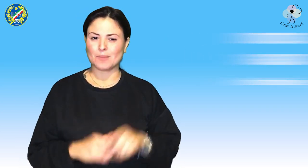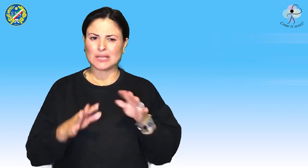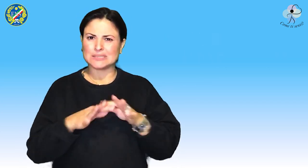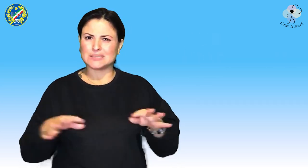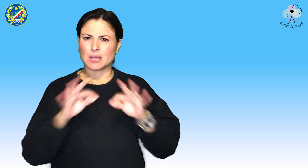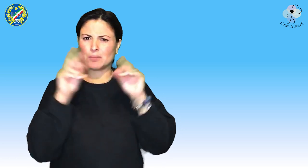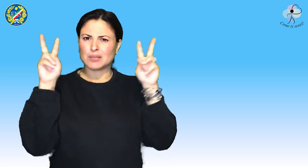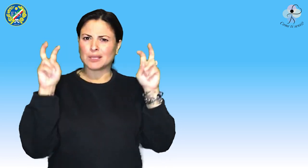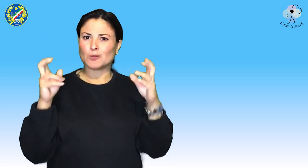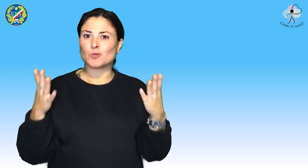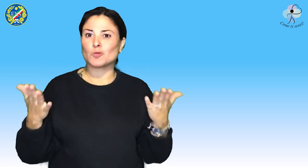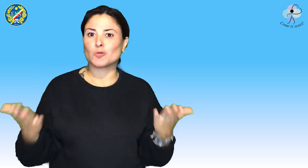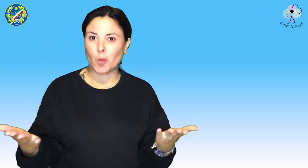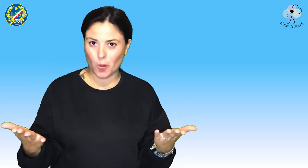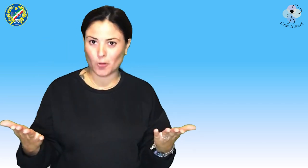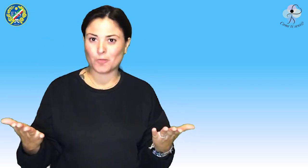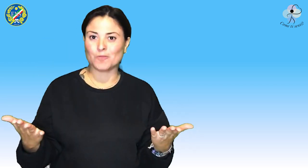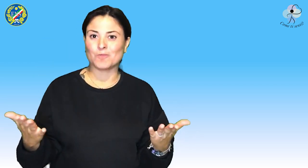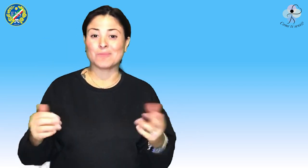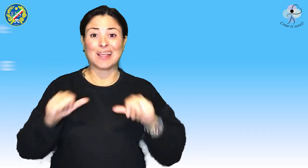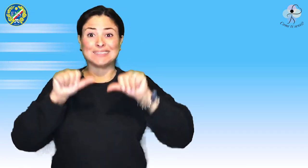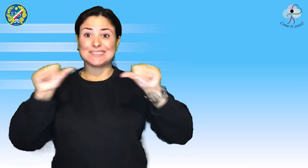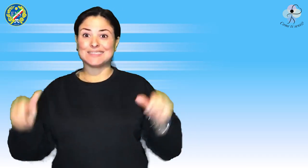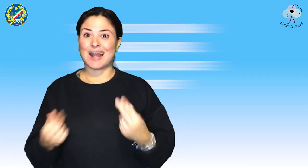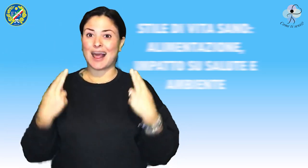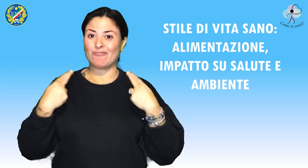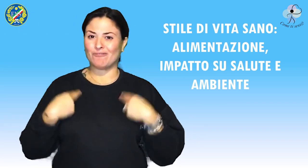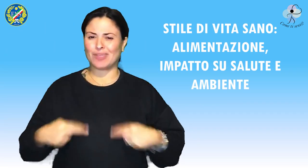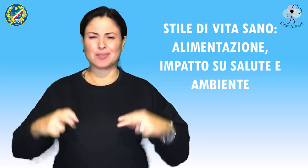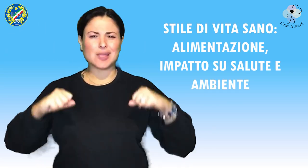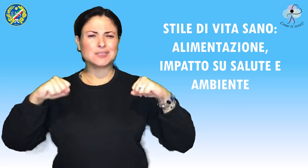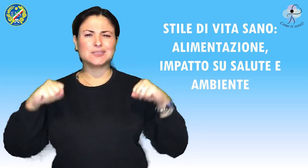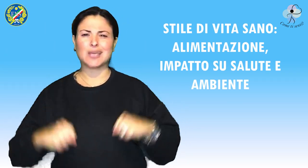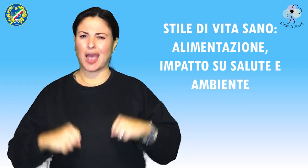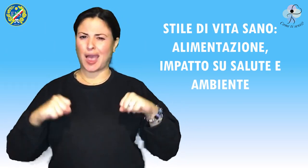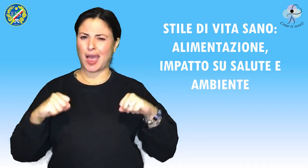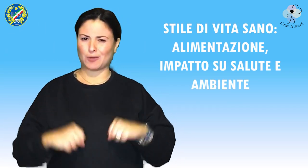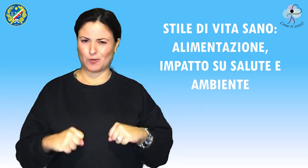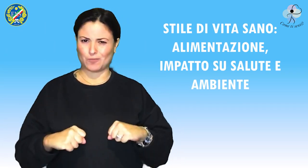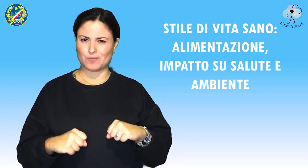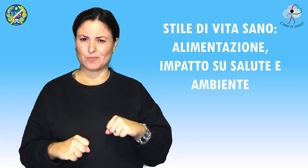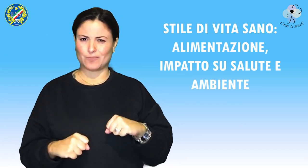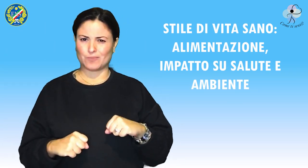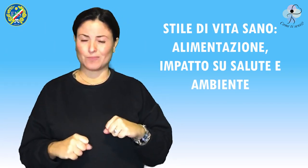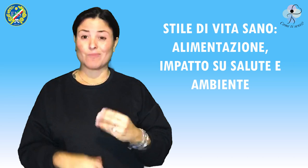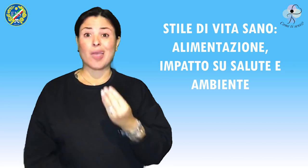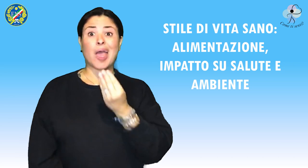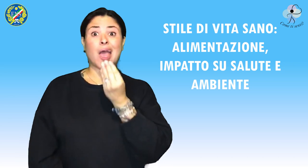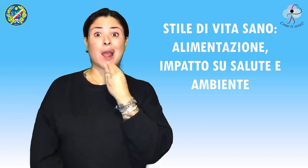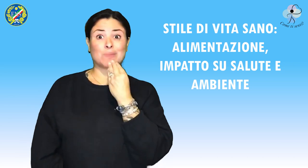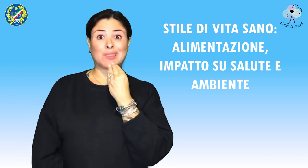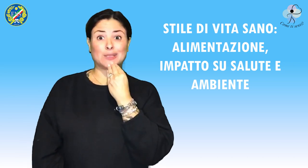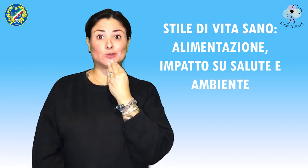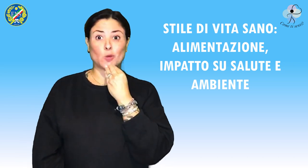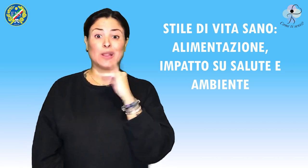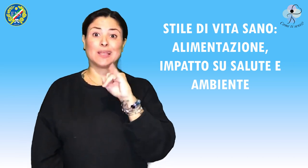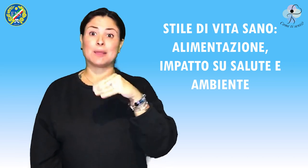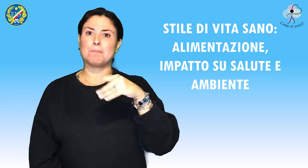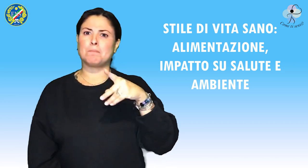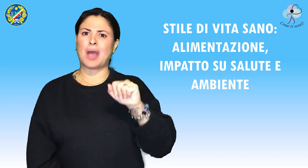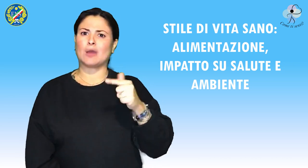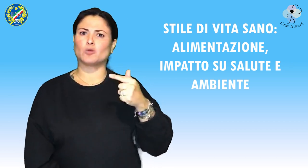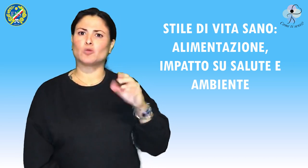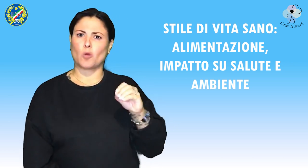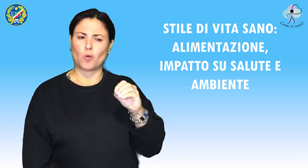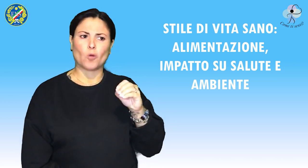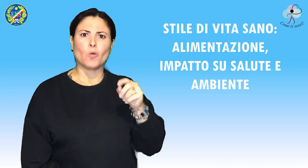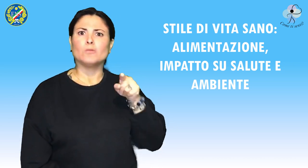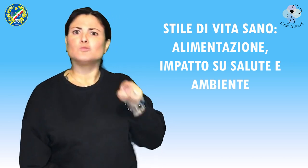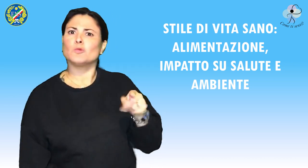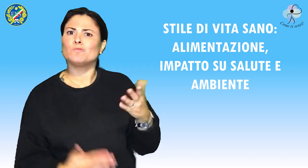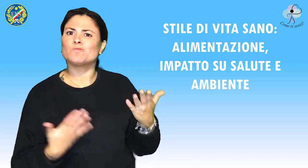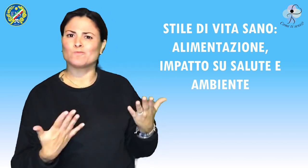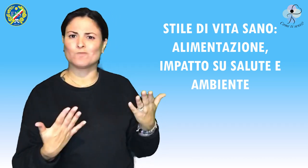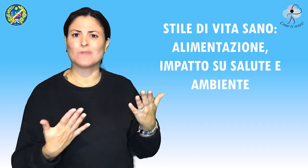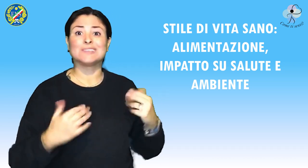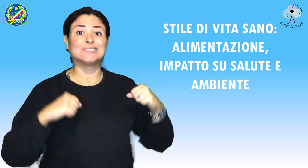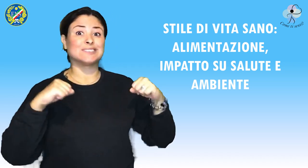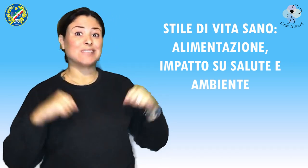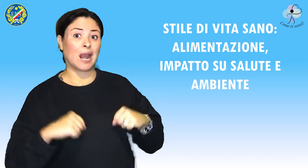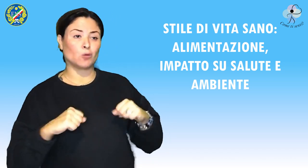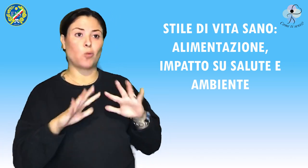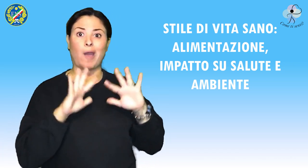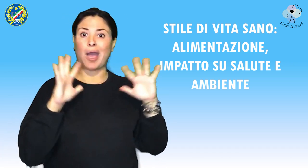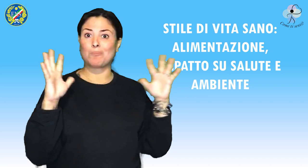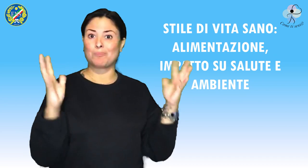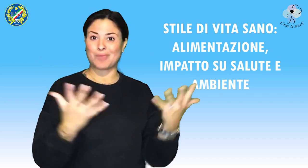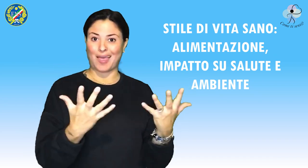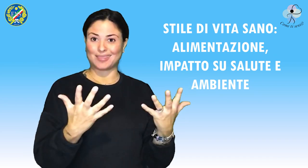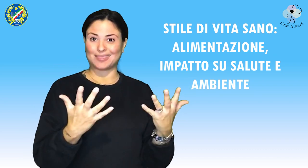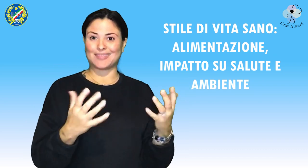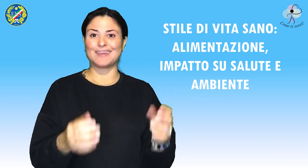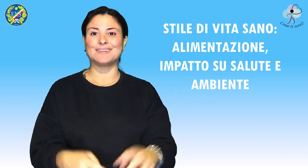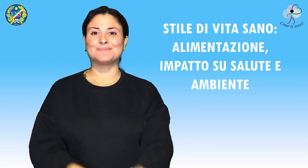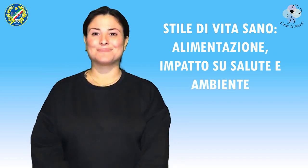Il titolo del suo seminario sarà “Stile di vita sano: Alimentazione, Impatto su Salute e Ambiente”.